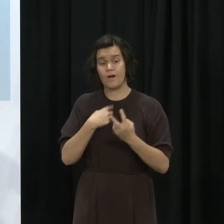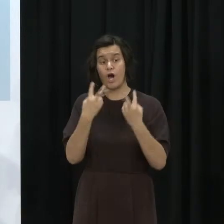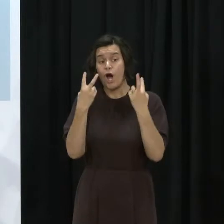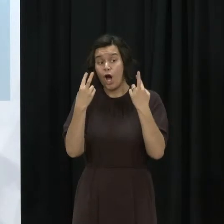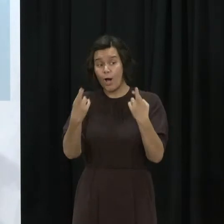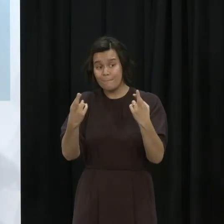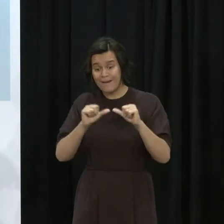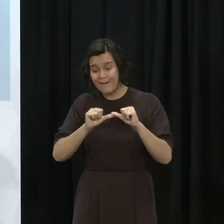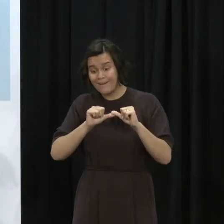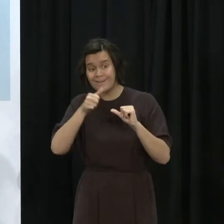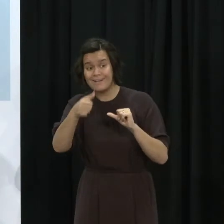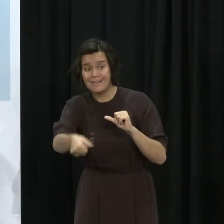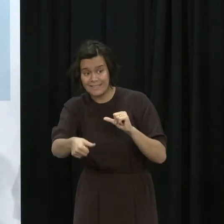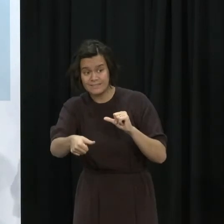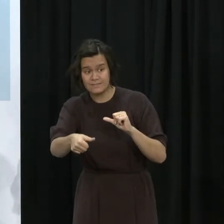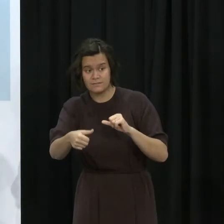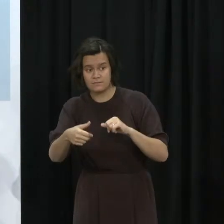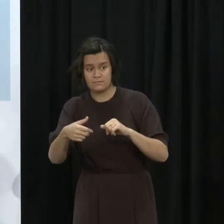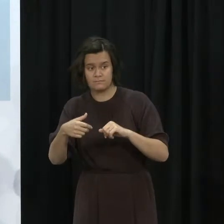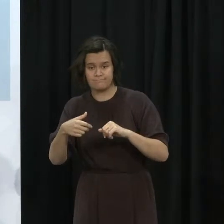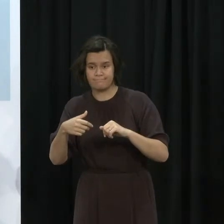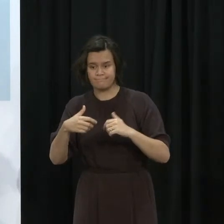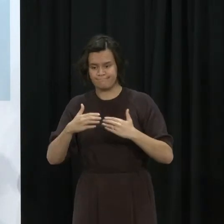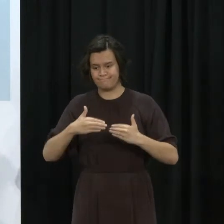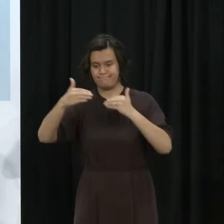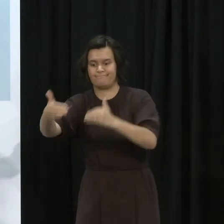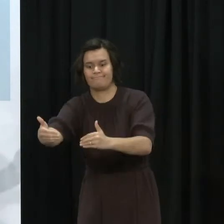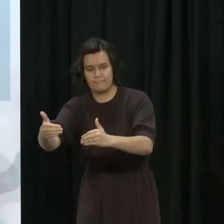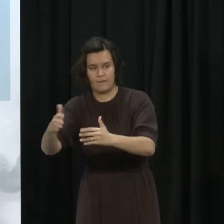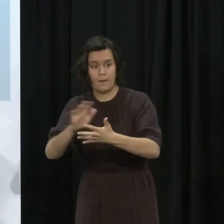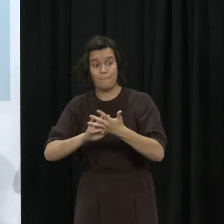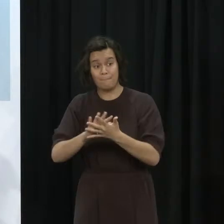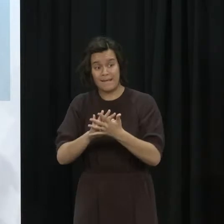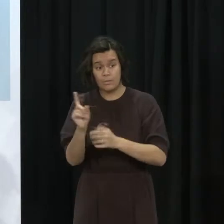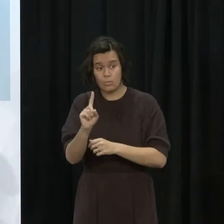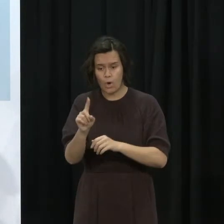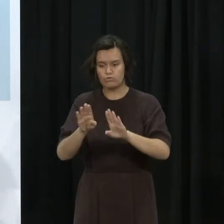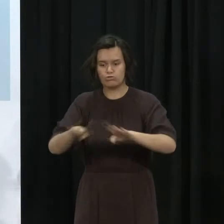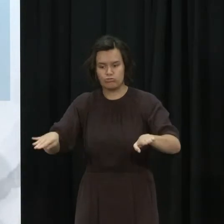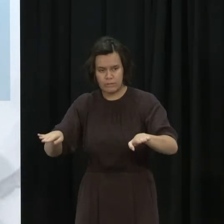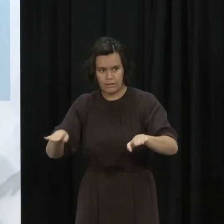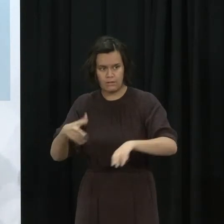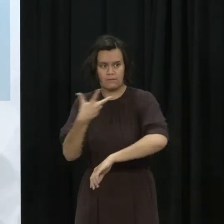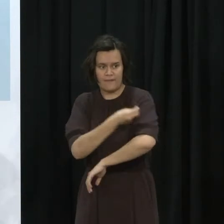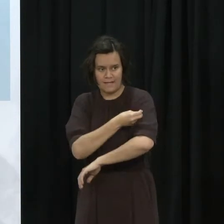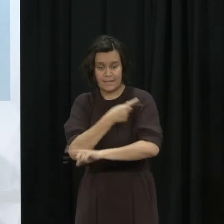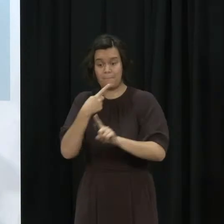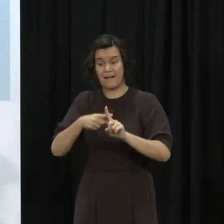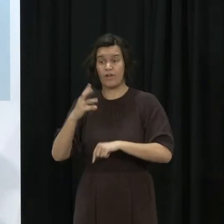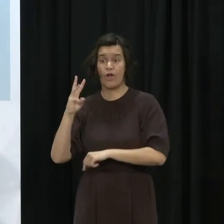Comorbidity, pera te hunga kua nga tikanga hauora. I whakatauhia e matou taua whakatau raupapa i roto i te horopaki o te tukunga iti. Ki taku whakaaro kei te waimarie